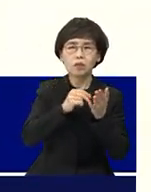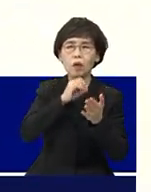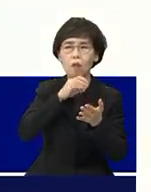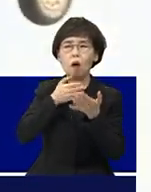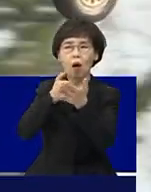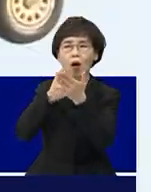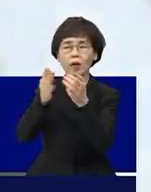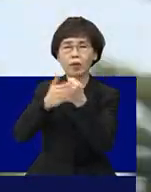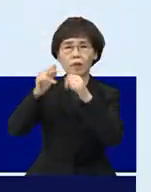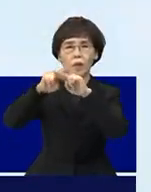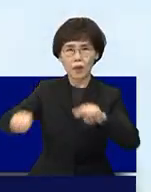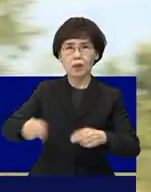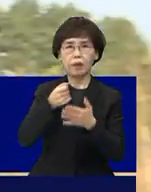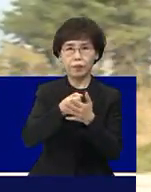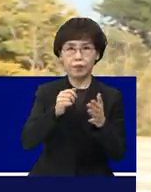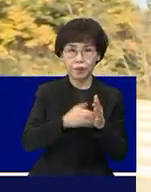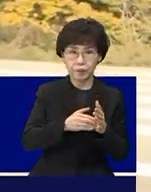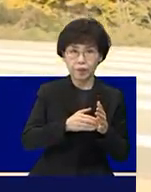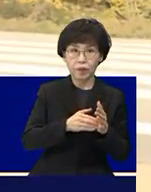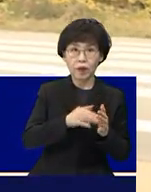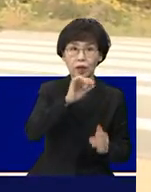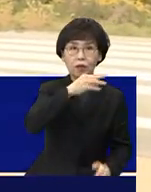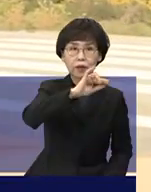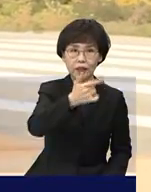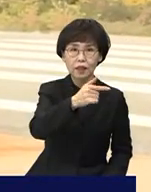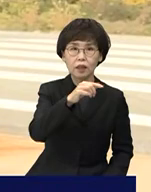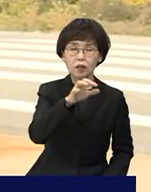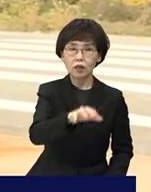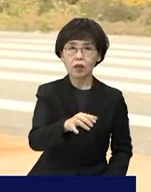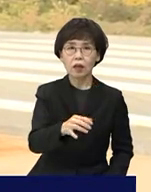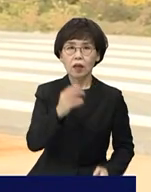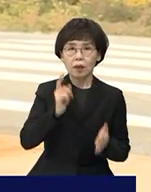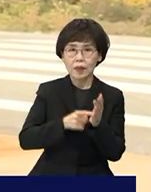폐쇄를 결정했습니다. 울진군은 비상활주로 일대에 국가 산단과